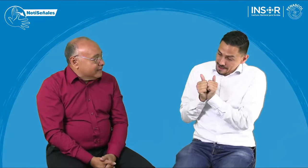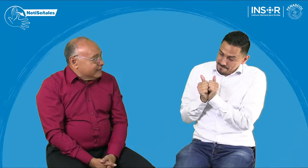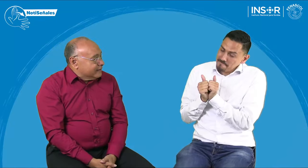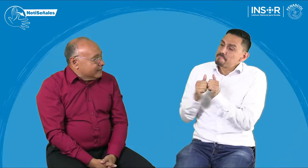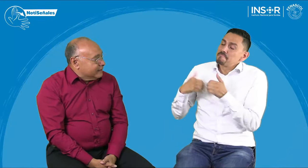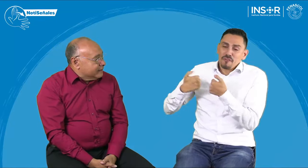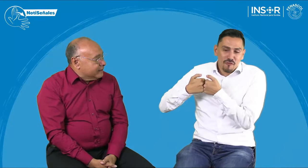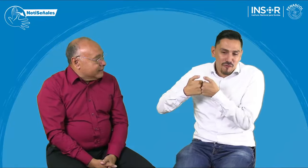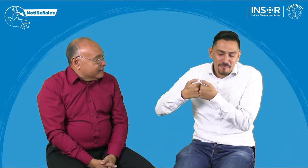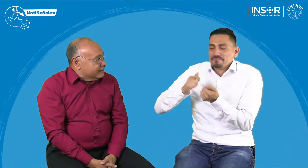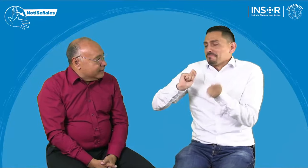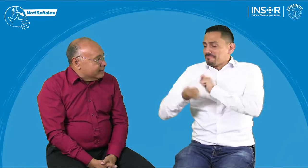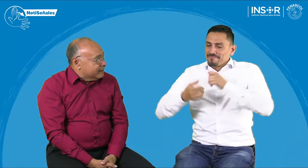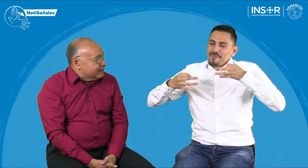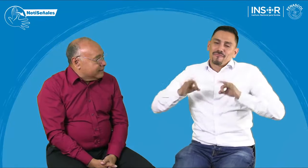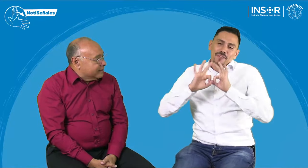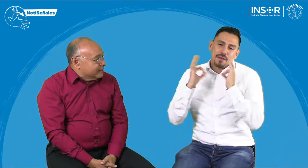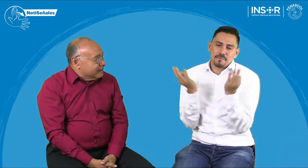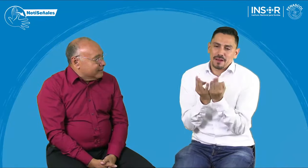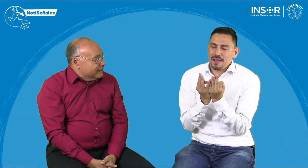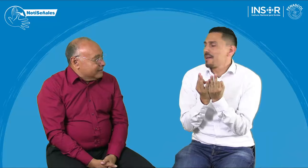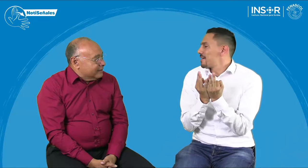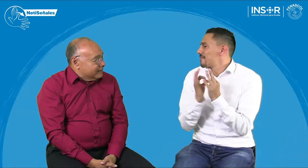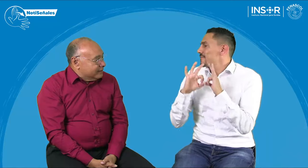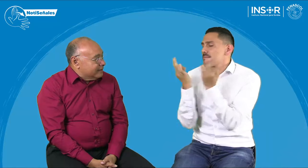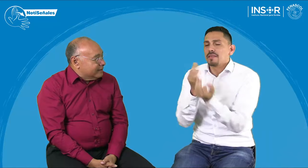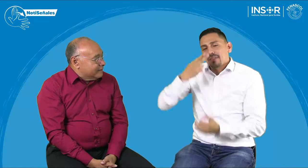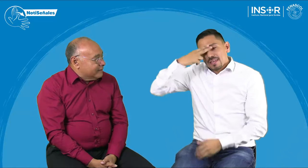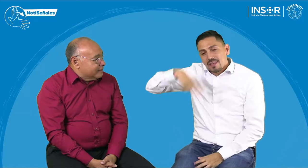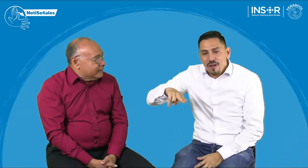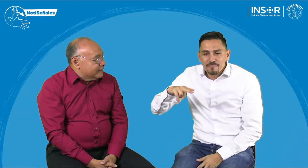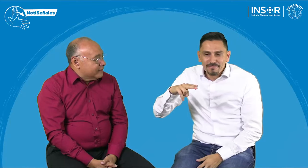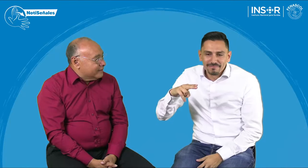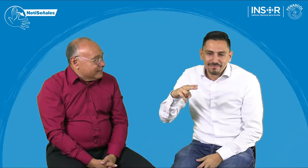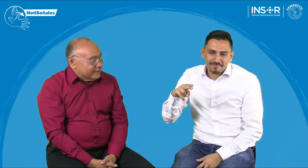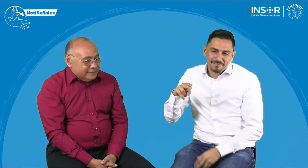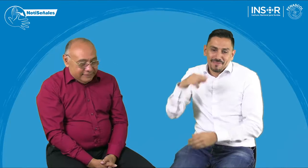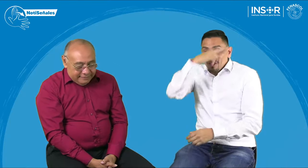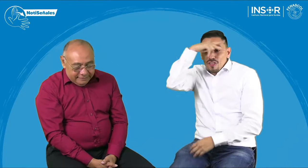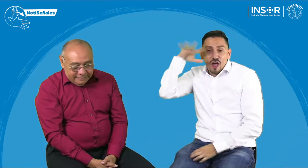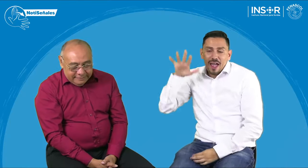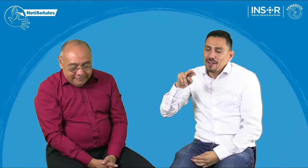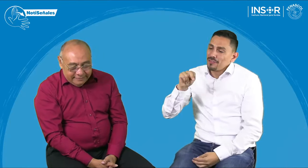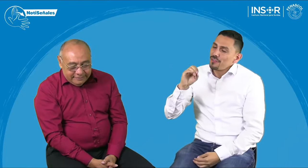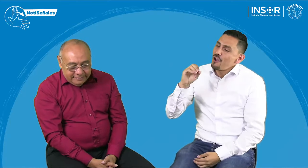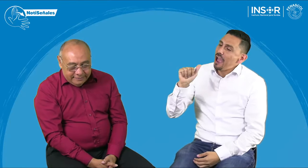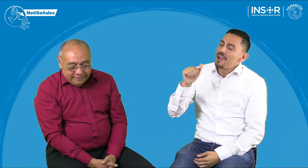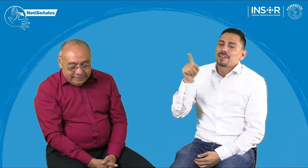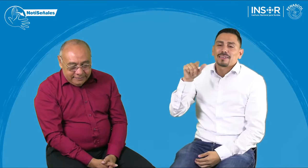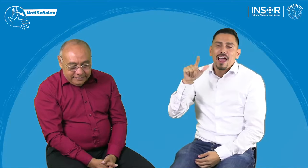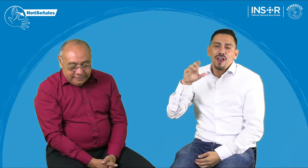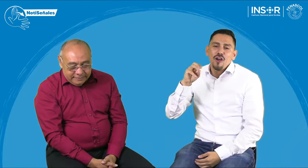me ha estado acompañando todo este proceso. Y ya después